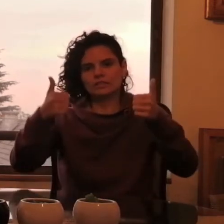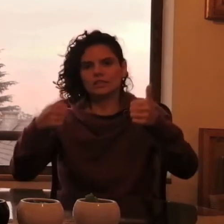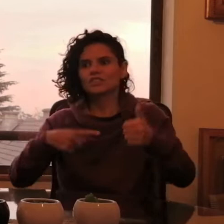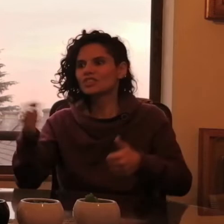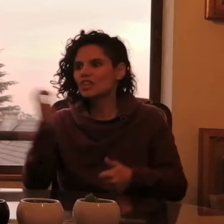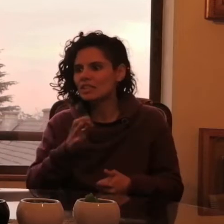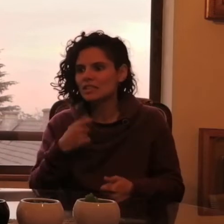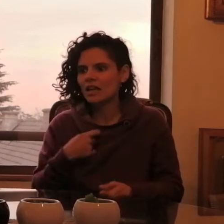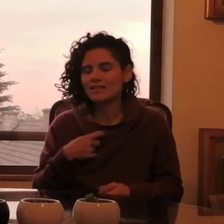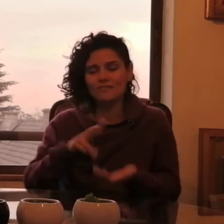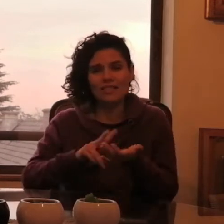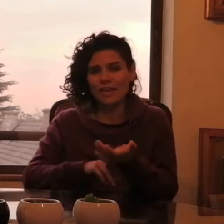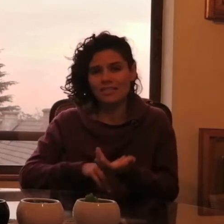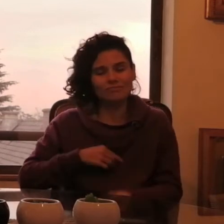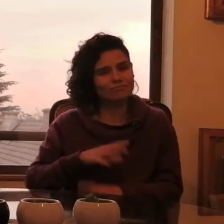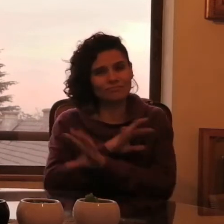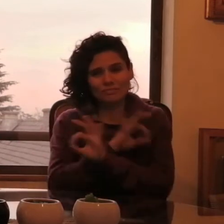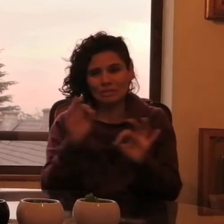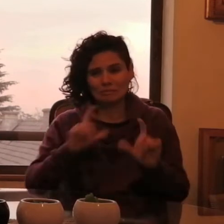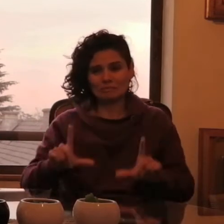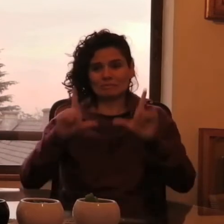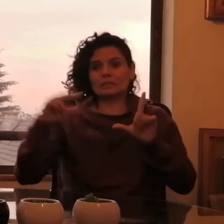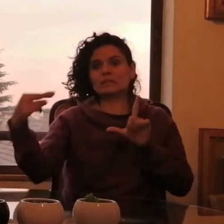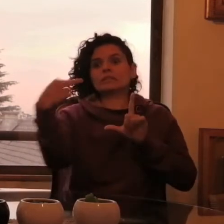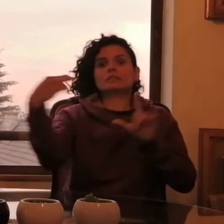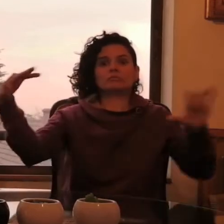no me gusta estar en la cámara entonces no me gusta estar en primera plana y dije ya